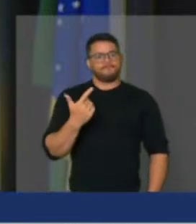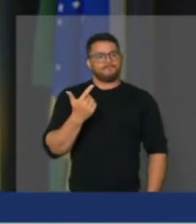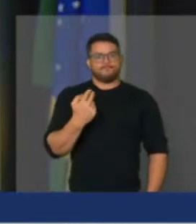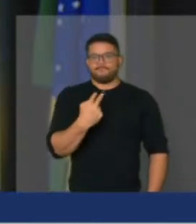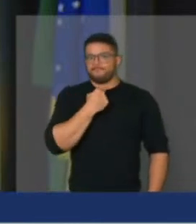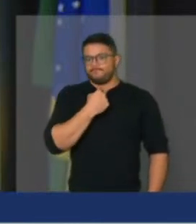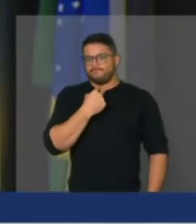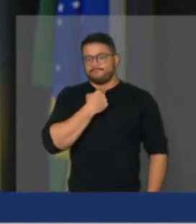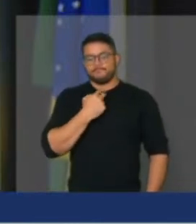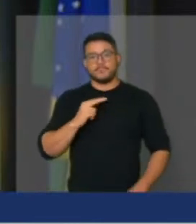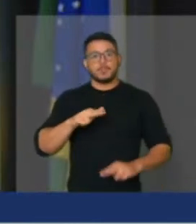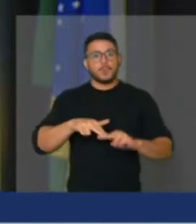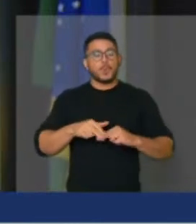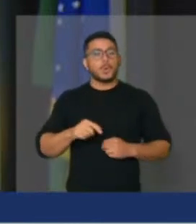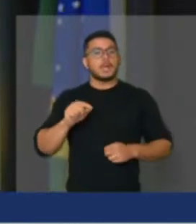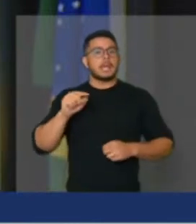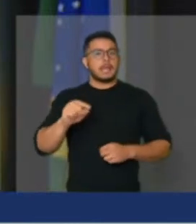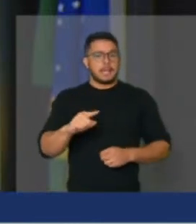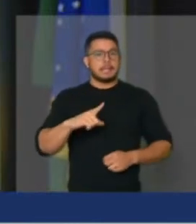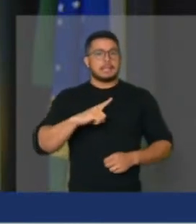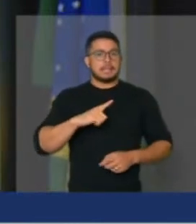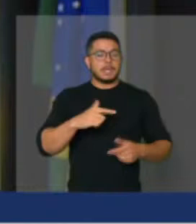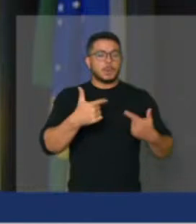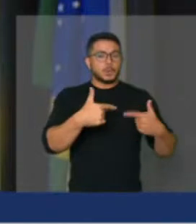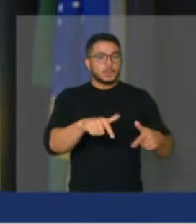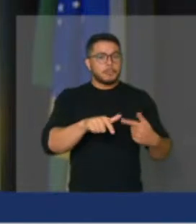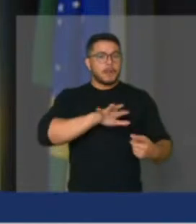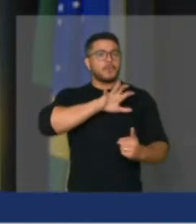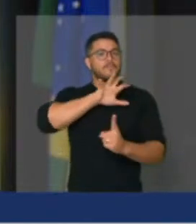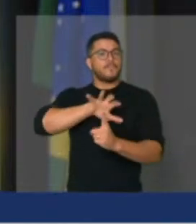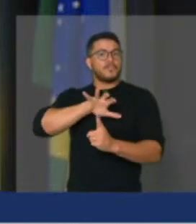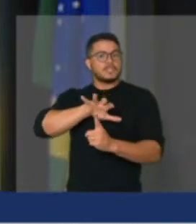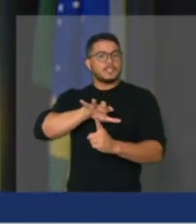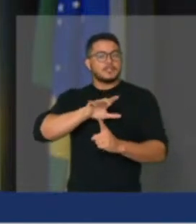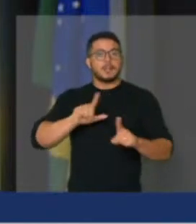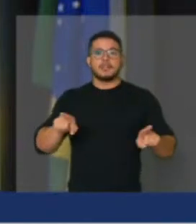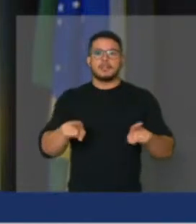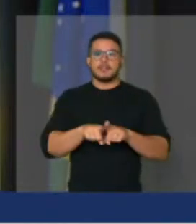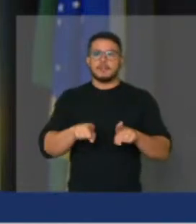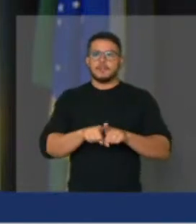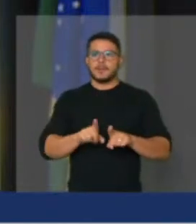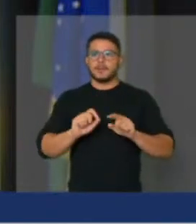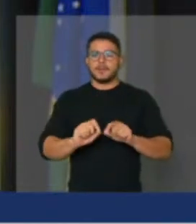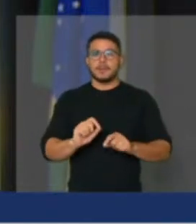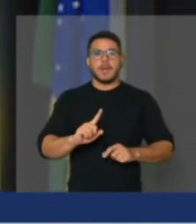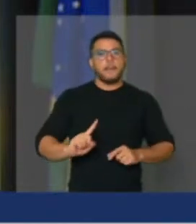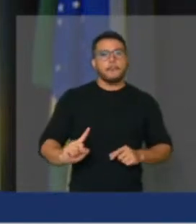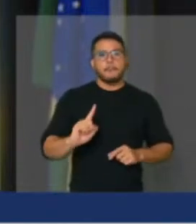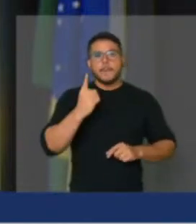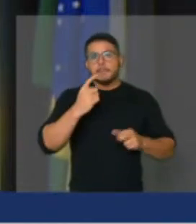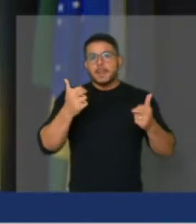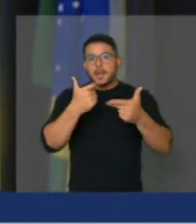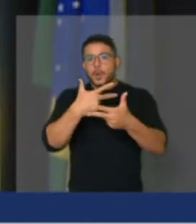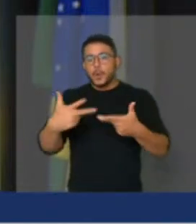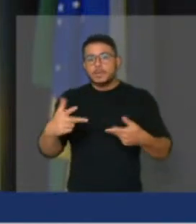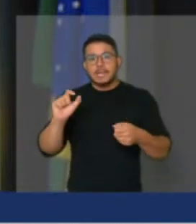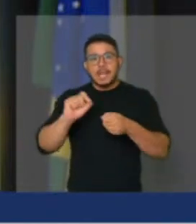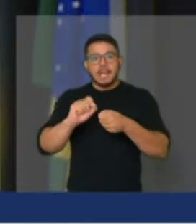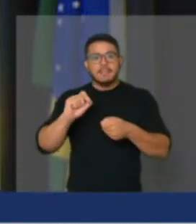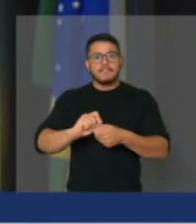DAS PRIMEIRAS MEDIDAS DO MINISTRO PAULO GUEDES NO CONSELHO MONETÁRIO NACIONAL FOI AUMENTAR O LIMITE EM QUE A OFFSHORE NÃO PRECISA ESTAR